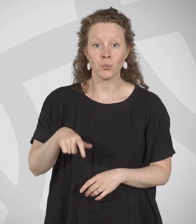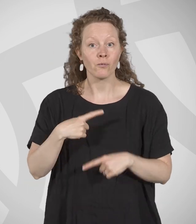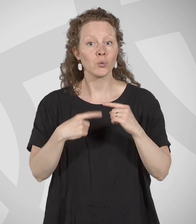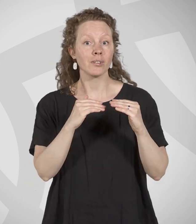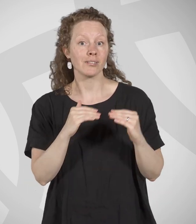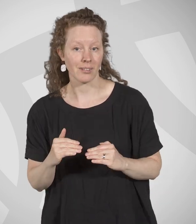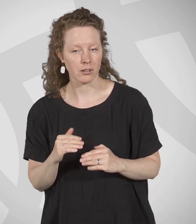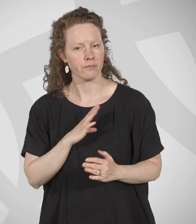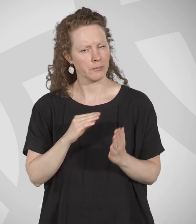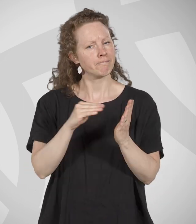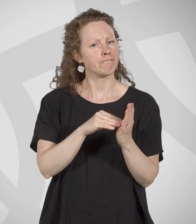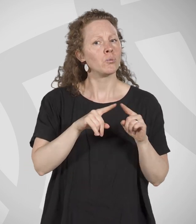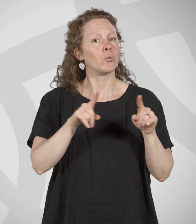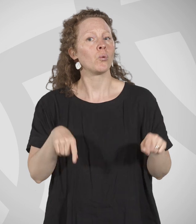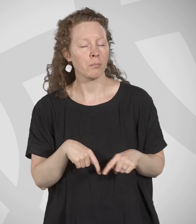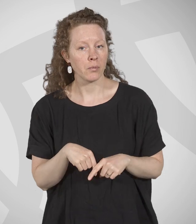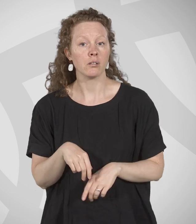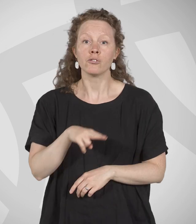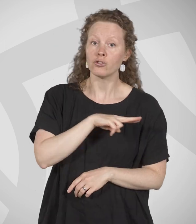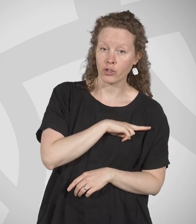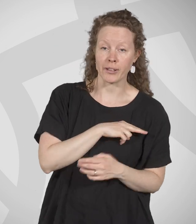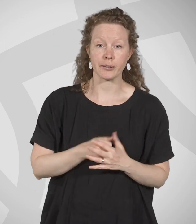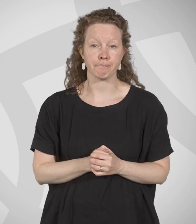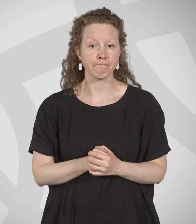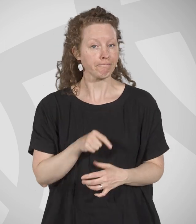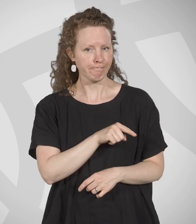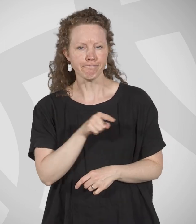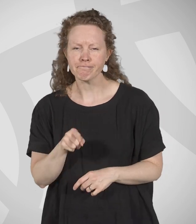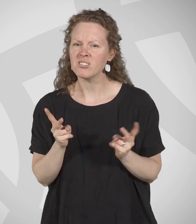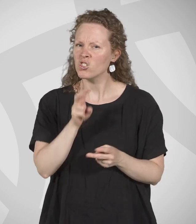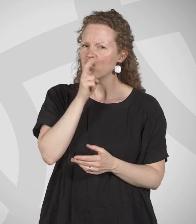om rättigheter för personer med funktionsnedsättning syns ändå -